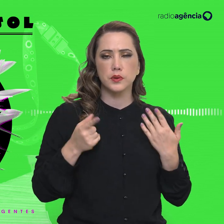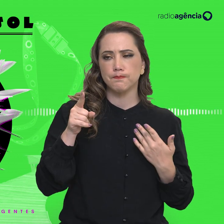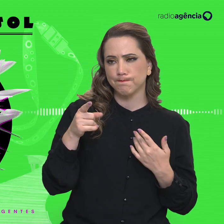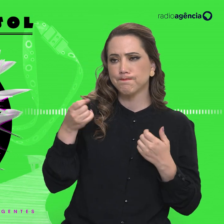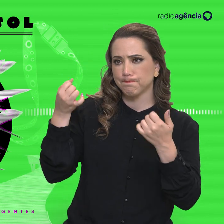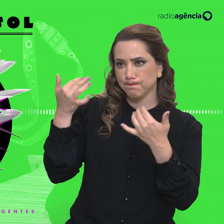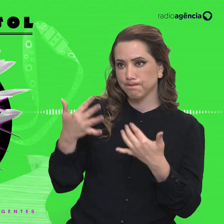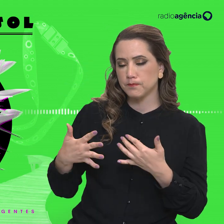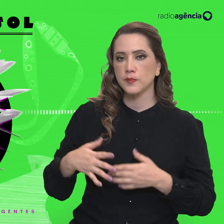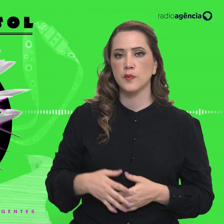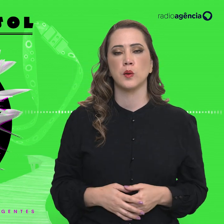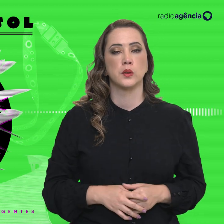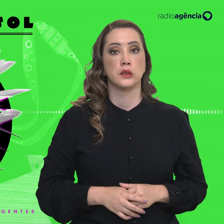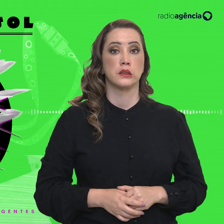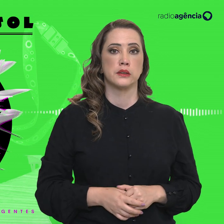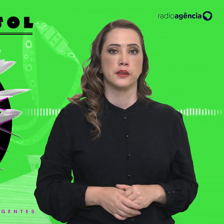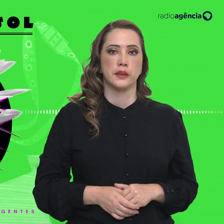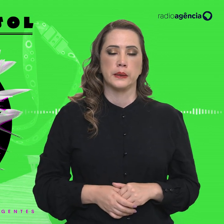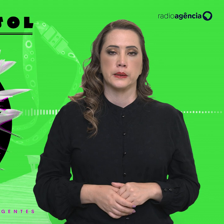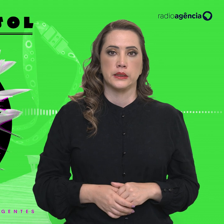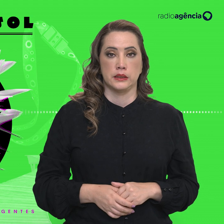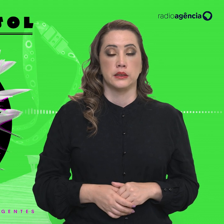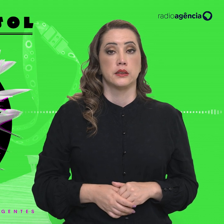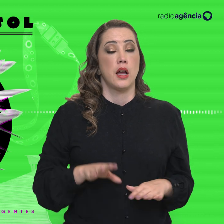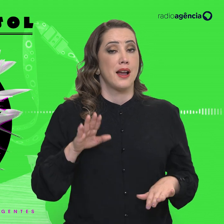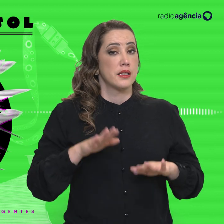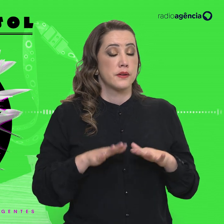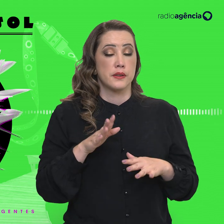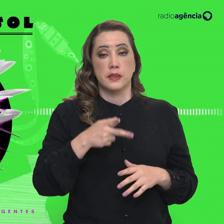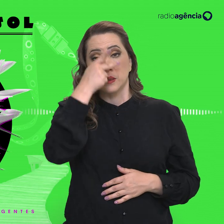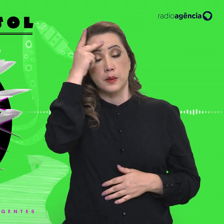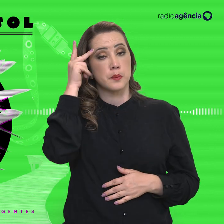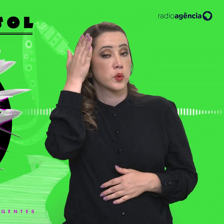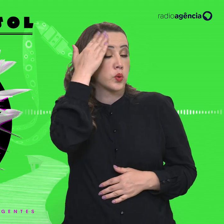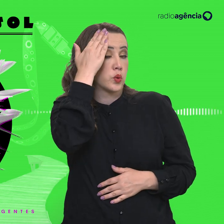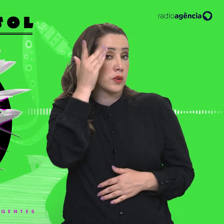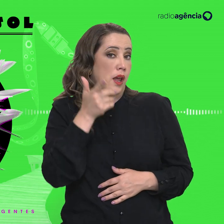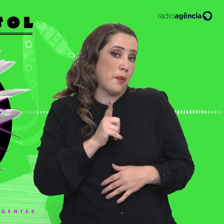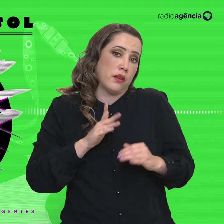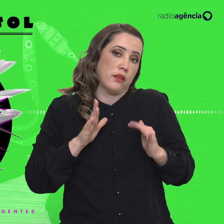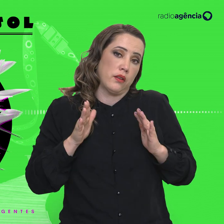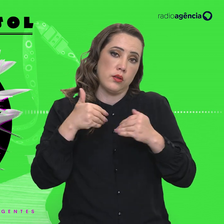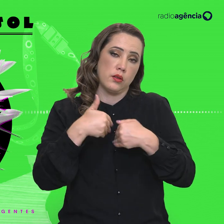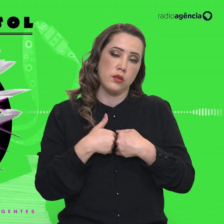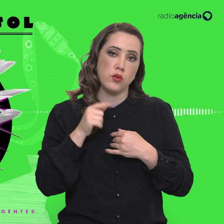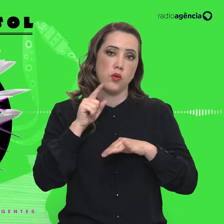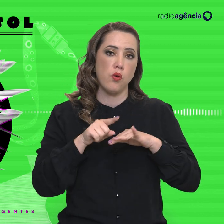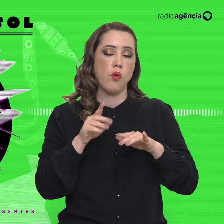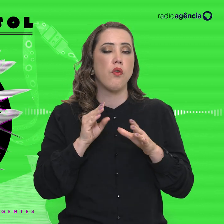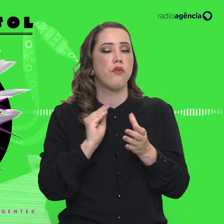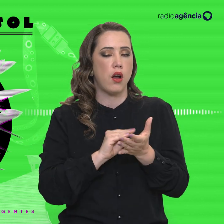[Pedro] Talvez por falta de acesso ao diagnóstico e por falta de inclusão no mundo,